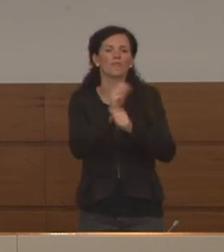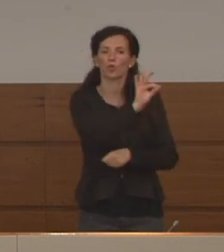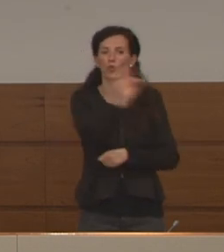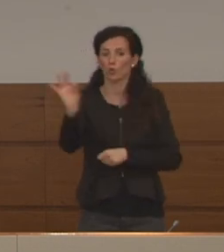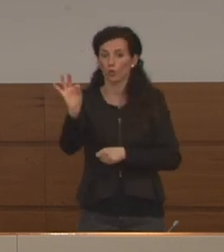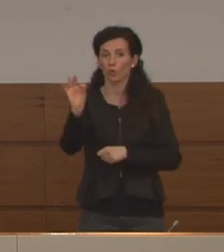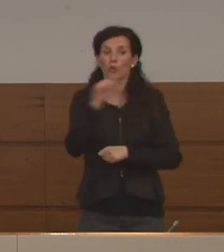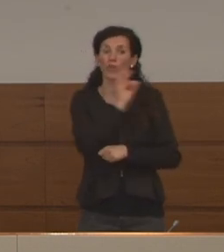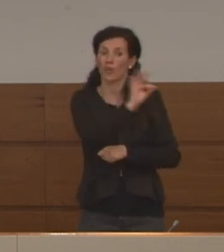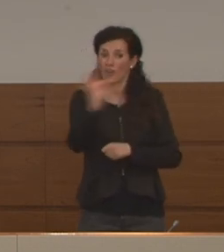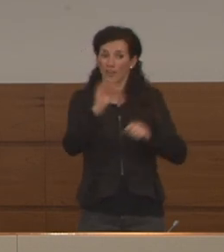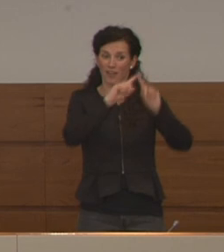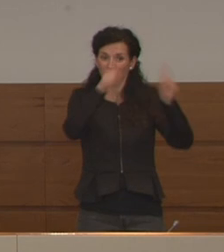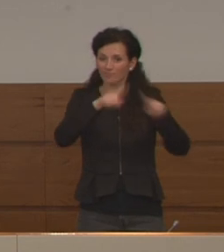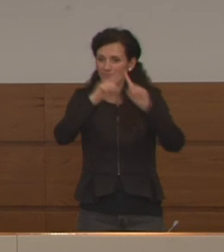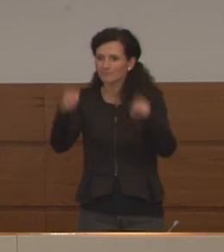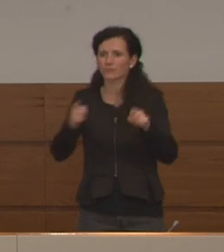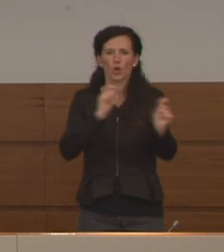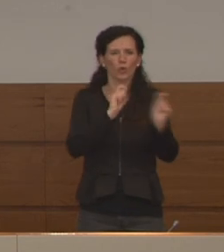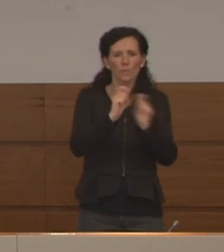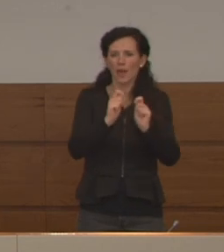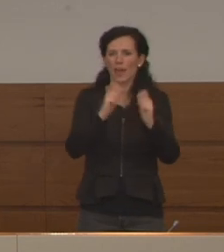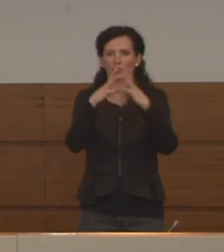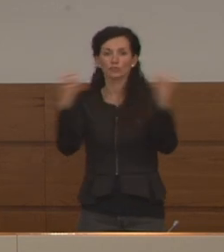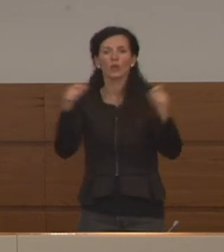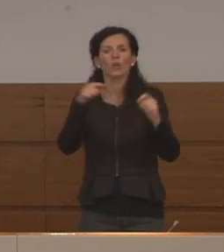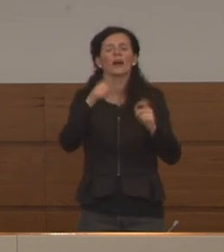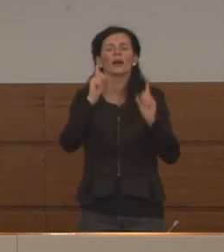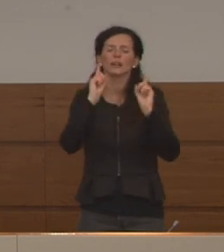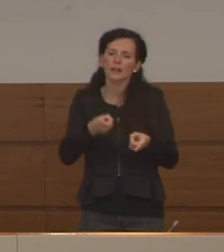strutture commerciali, per esempio, di mantenere un distanziamento e